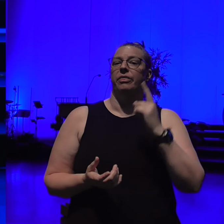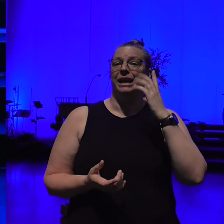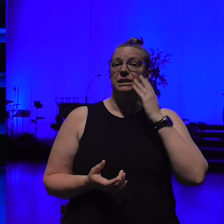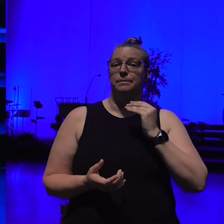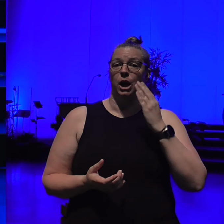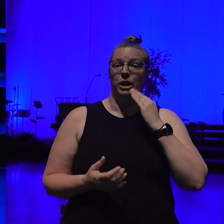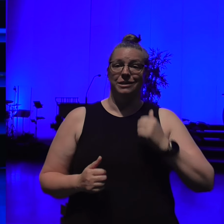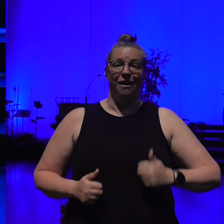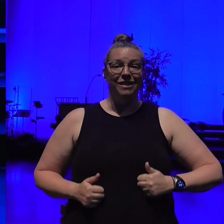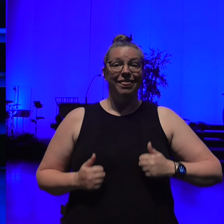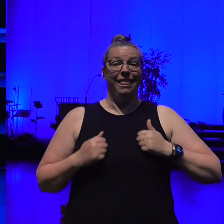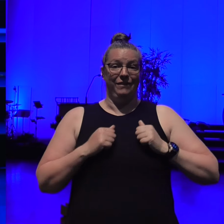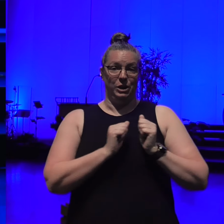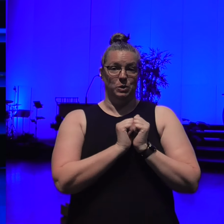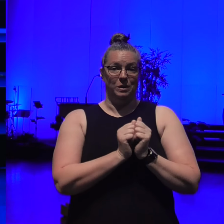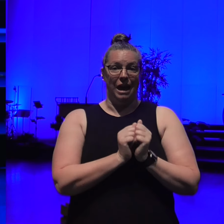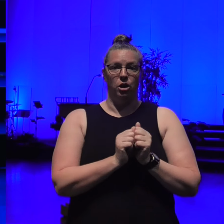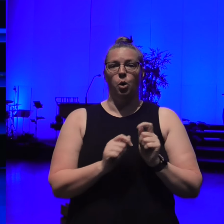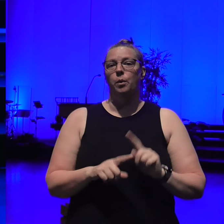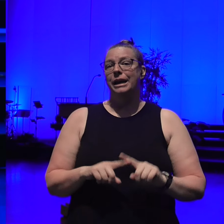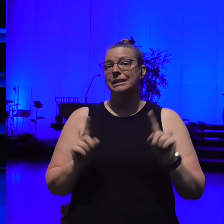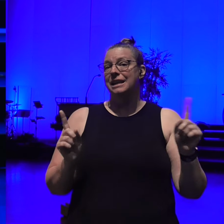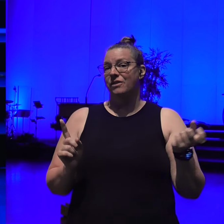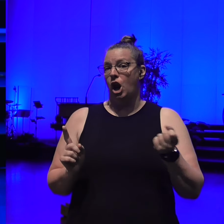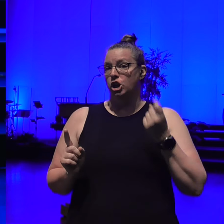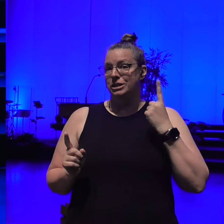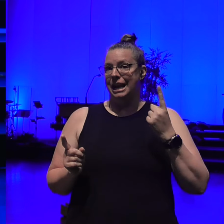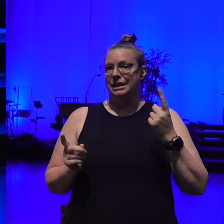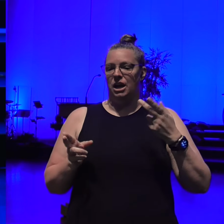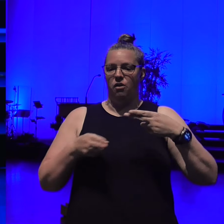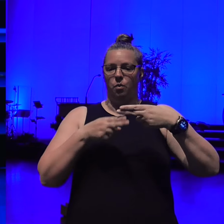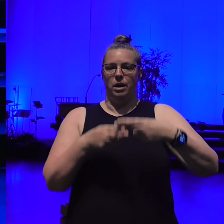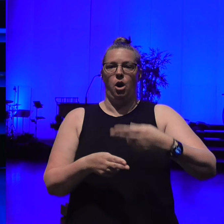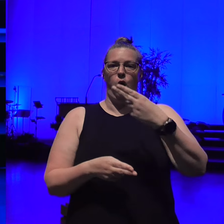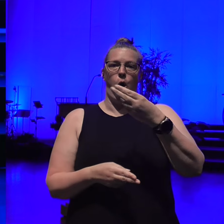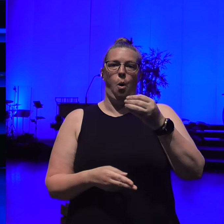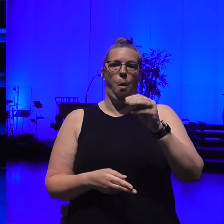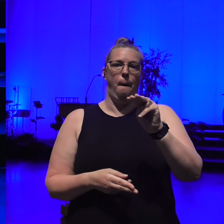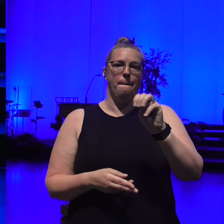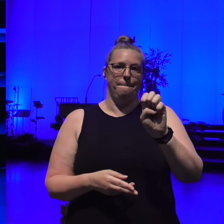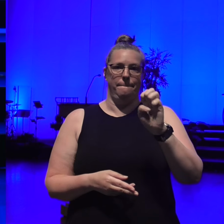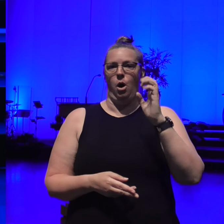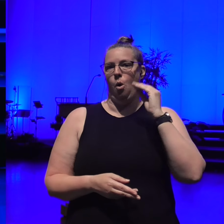es que teníamos diferentes entendimientos de esta cosa llamada hogar Y esta es solo mi interpretación de